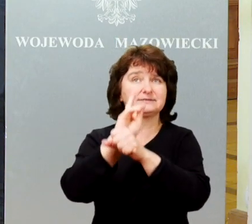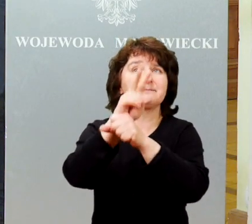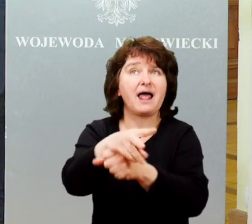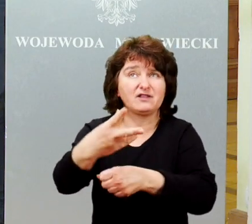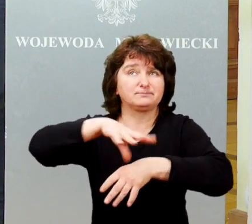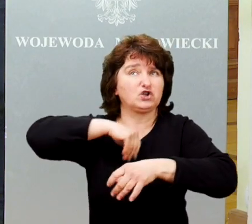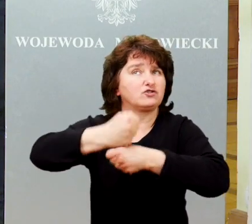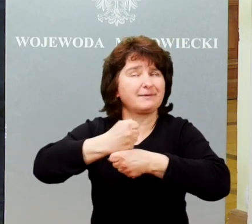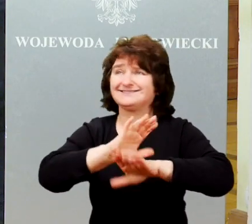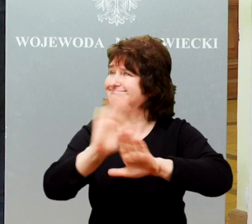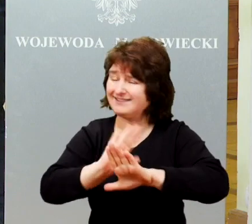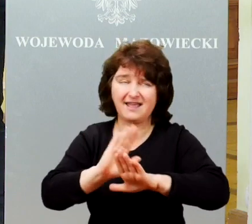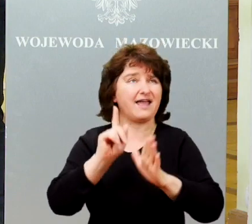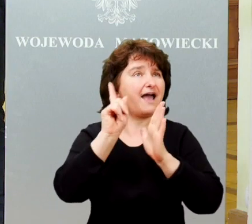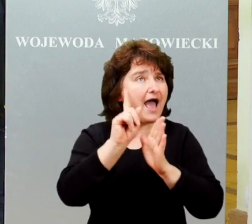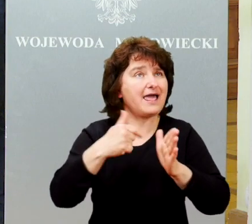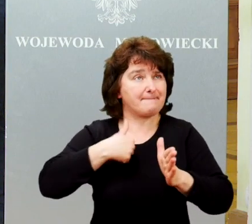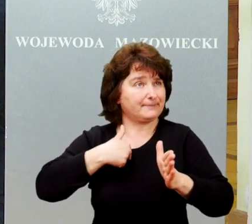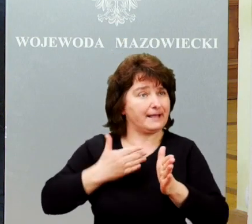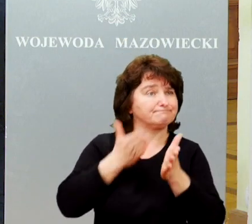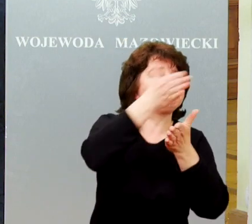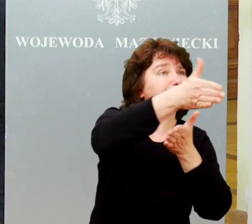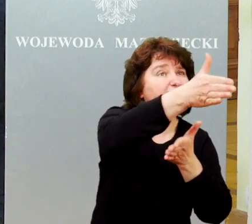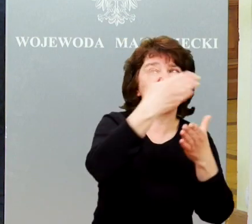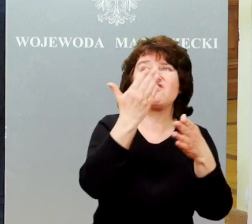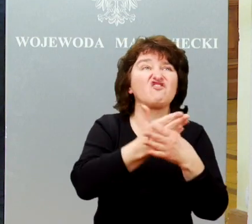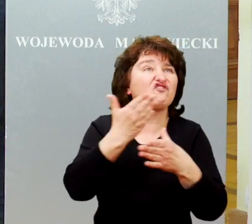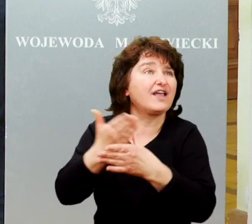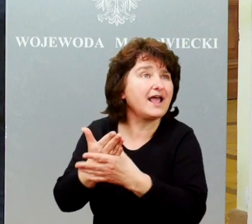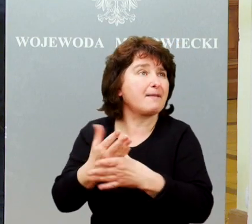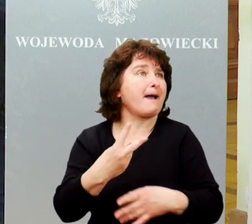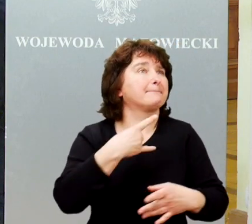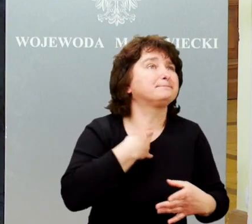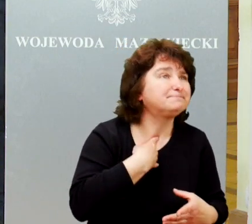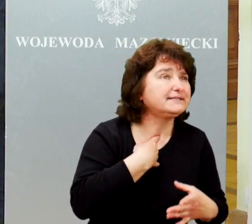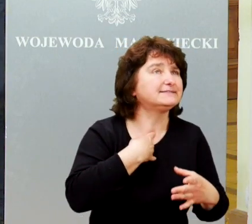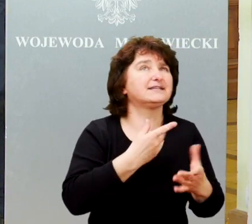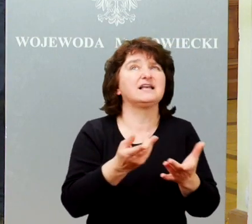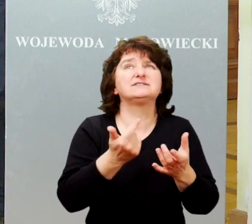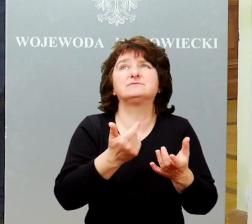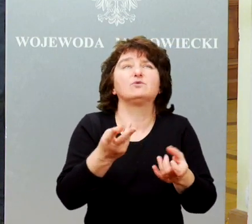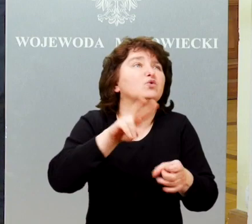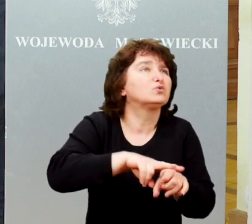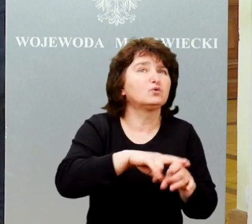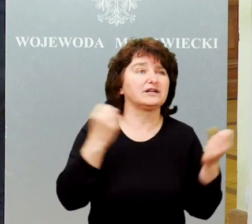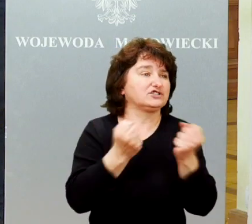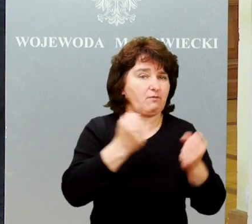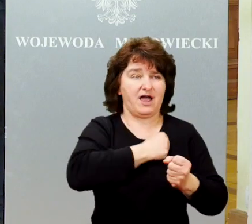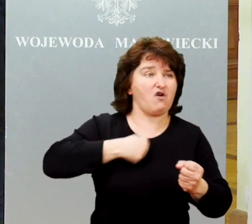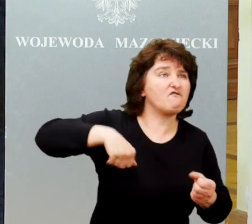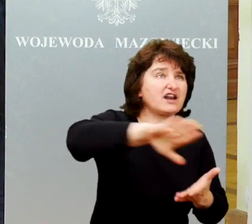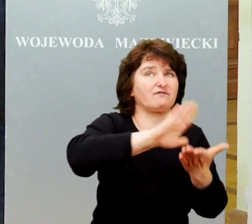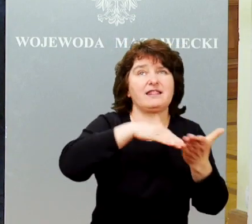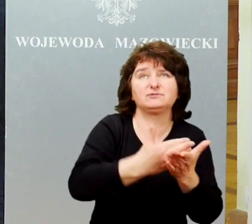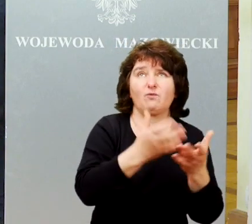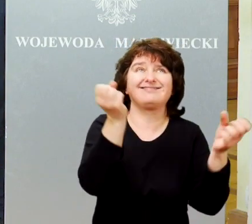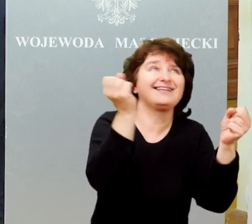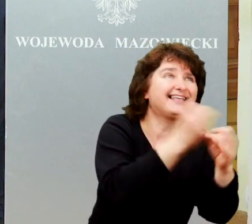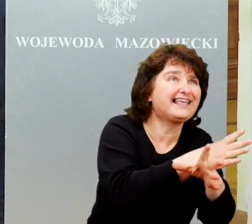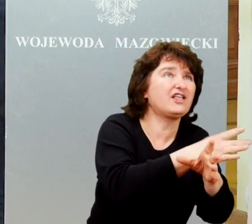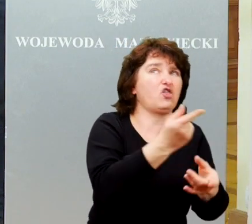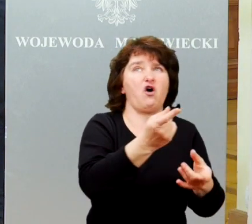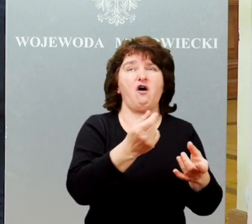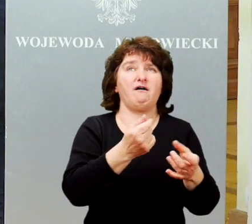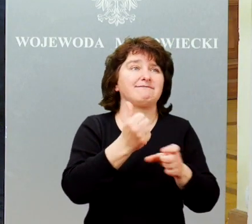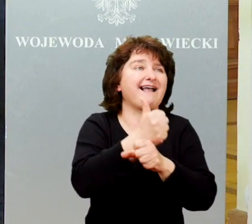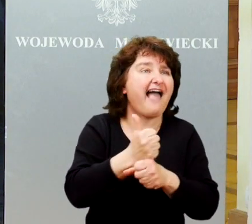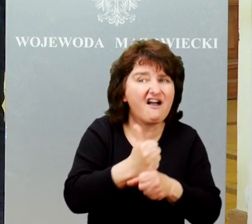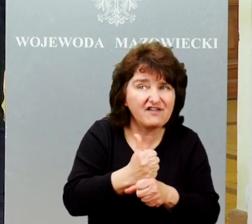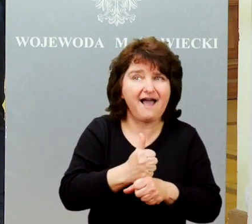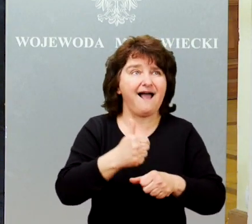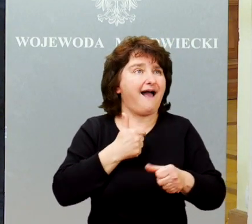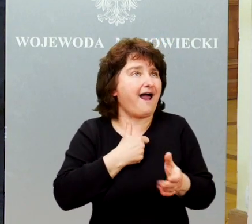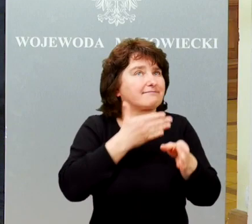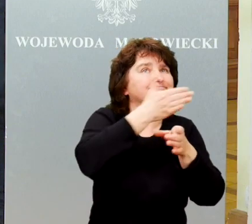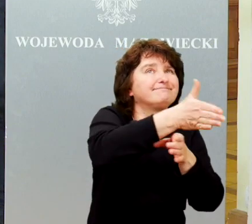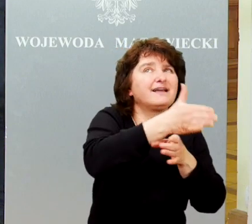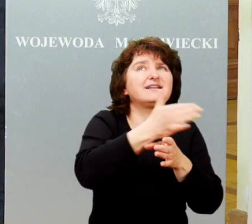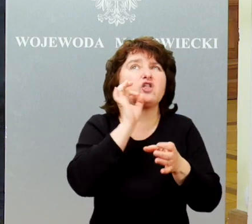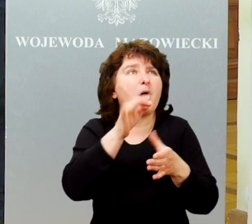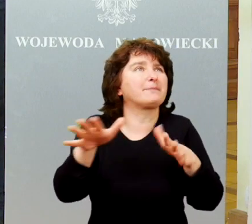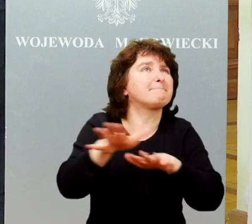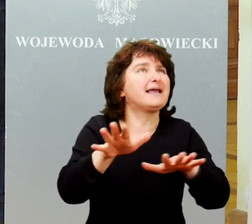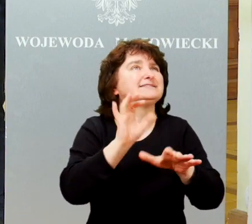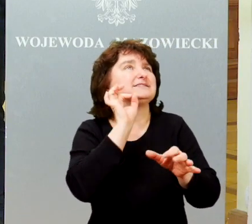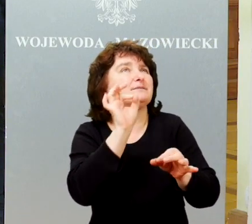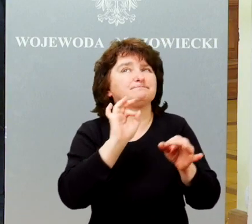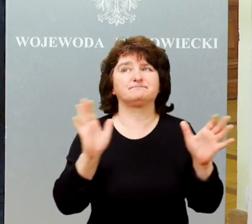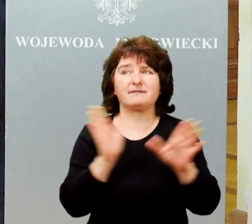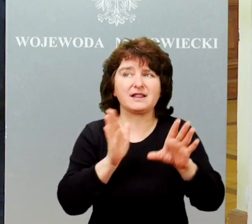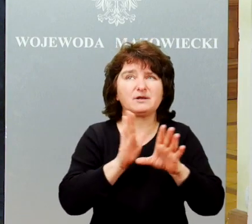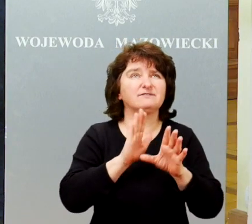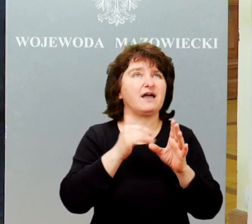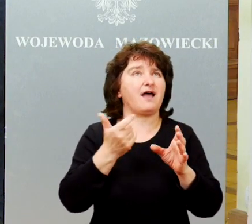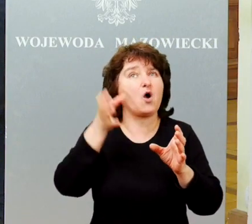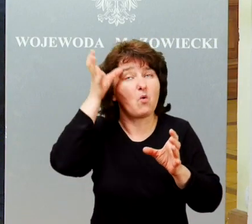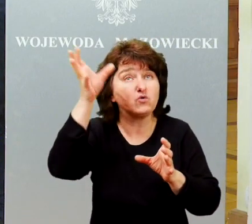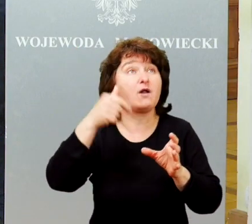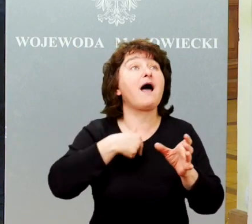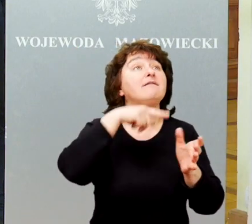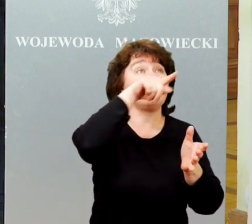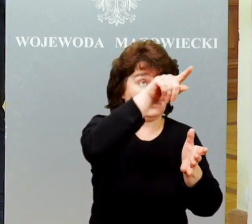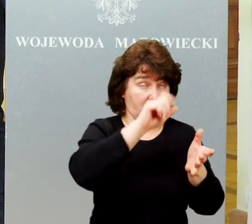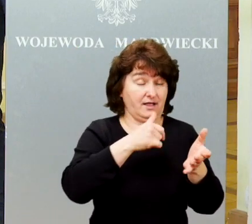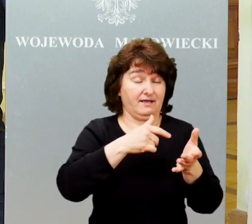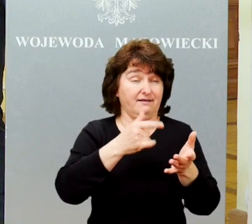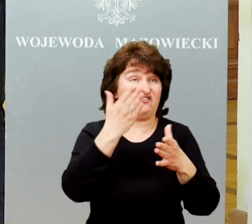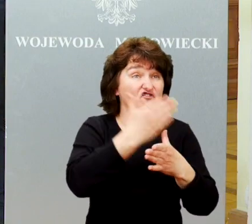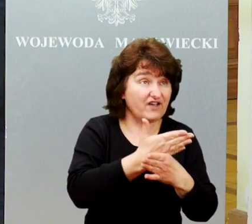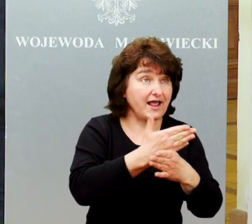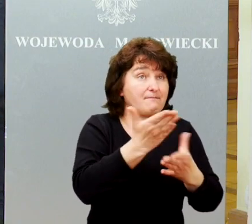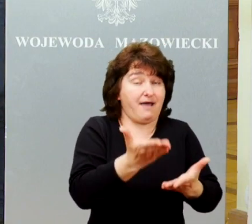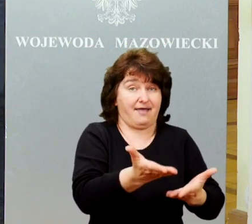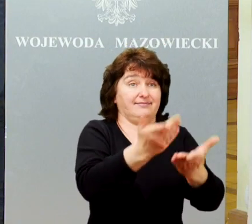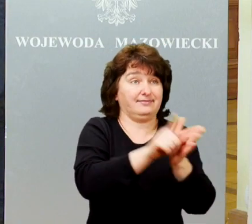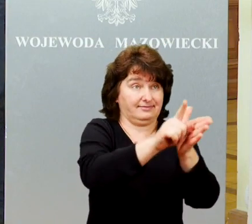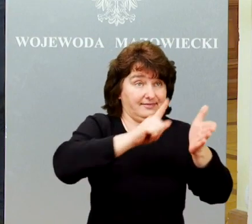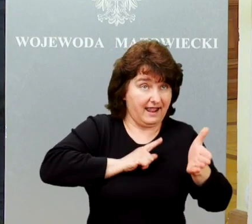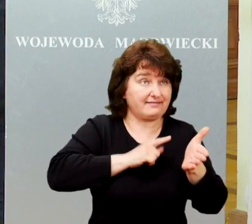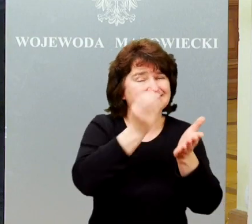ale poprzez dotarcie do przedsiębiorców, którzy działają w Warszawie, przede wszystkim mówię o kawiarniach, kinach, o różnych rekreacyjnych i kulturalnych instytucjach, które udostępniają osobom z autyzmem i wolontariuszom, swoje usługi nieodpłatnie.